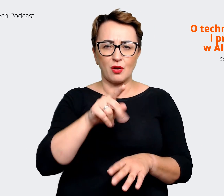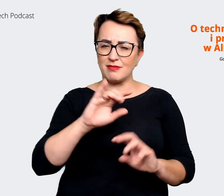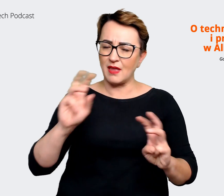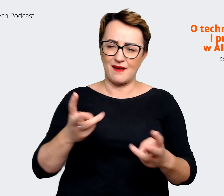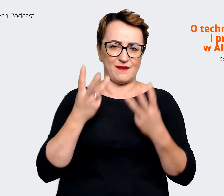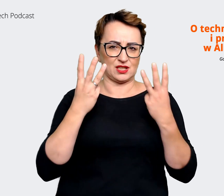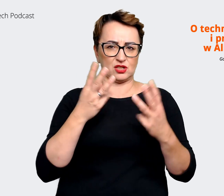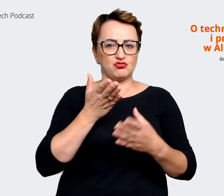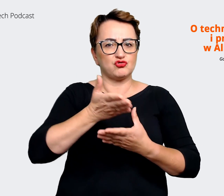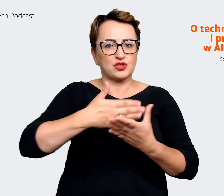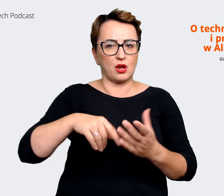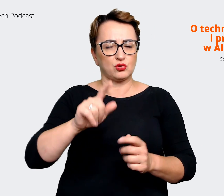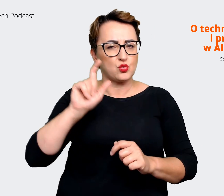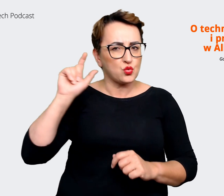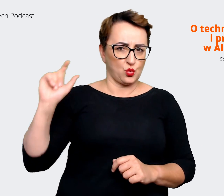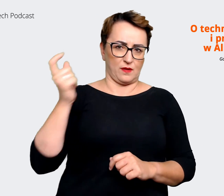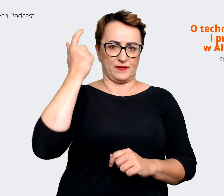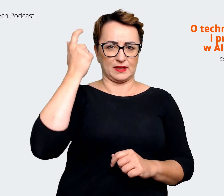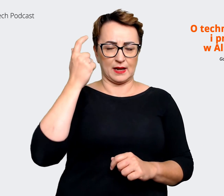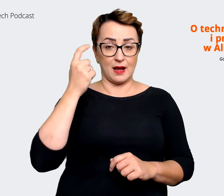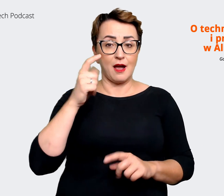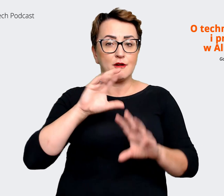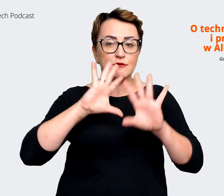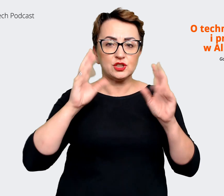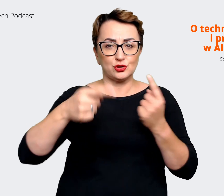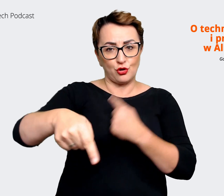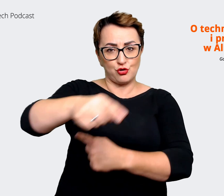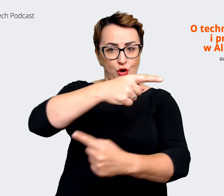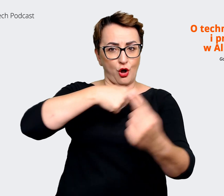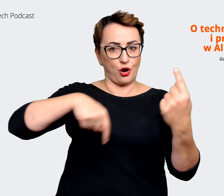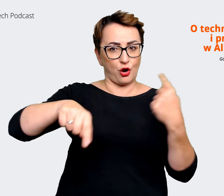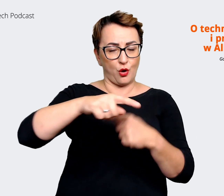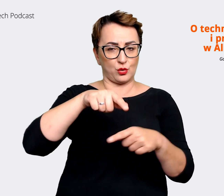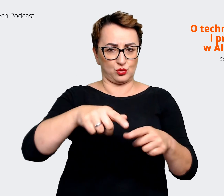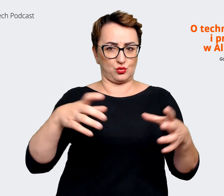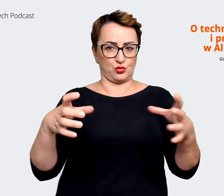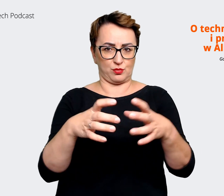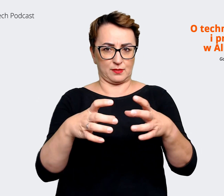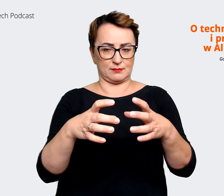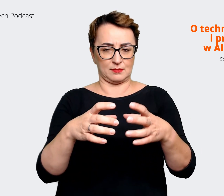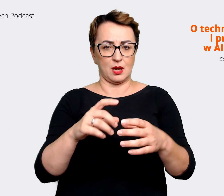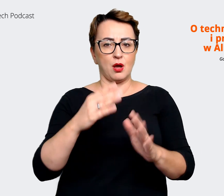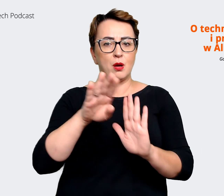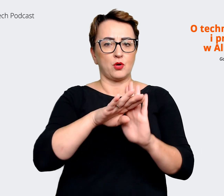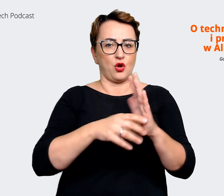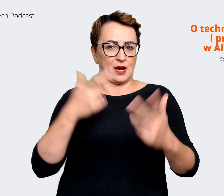część, która drive'uje. I że wszystko się kręci, powiedziałbym wręcz wokół programistów i mając